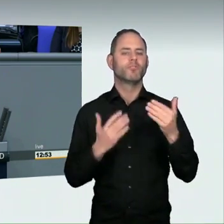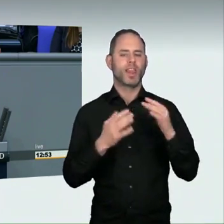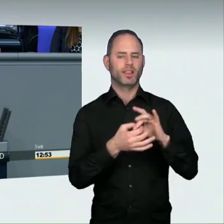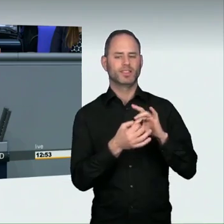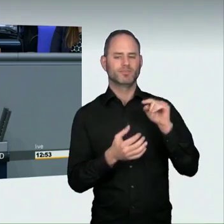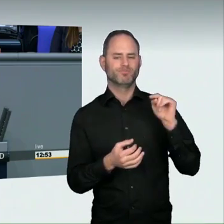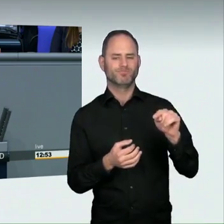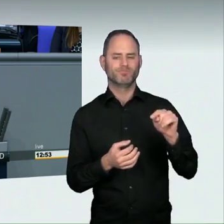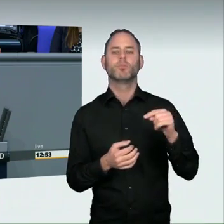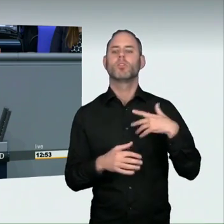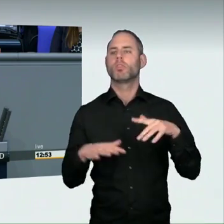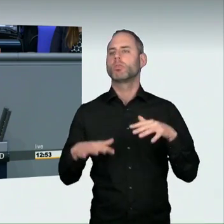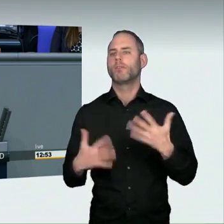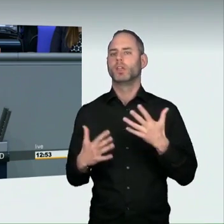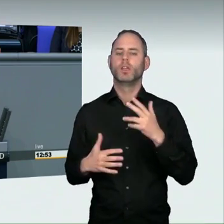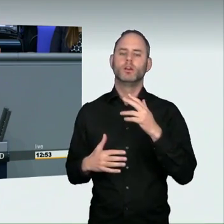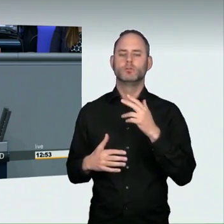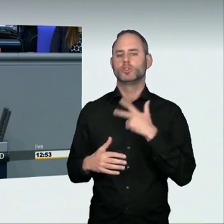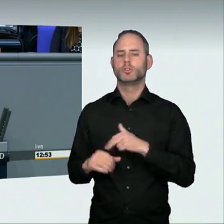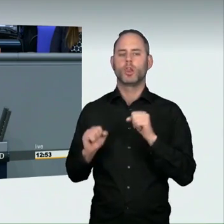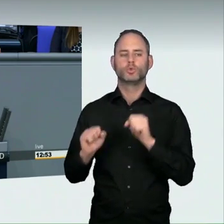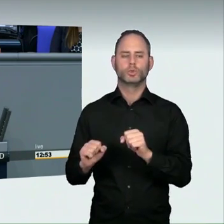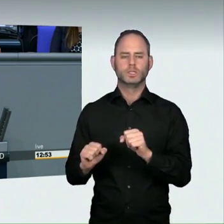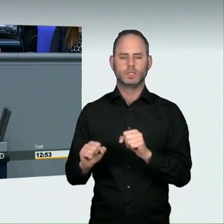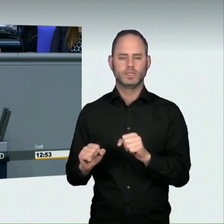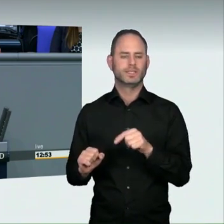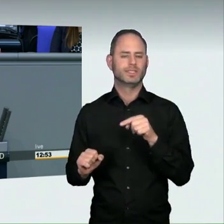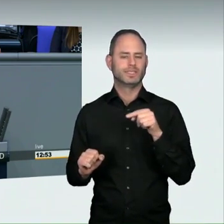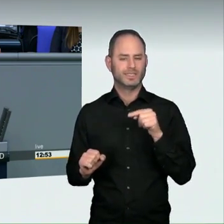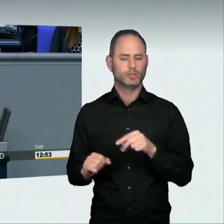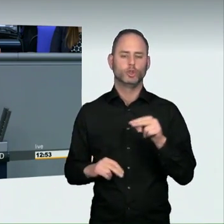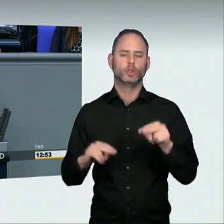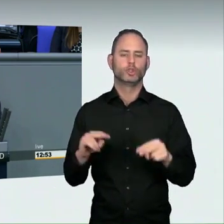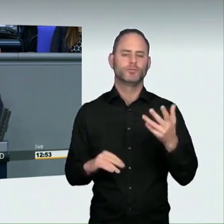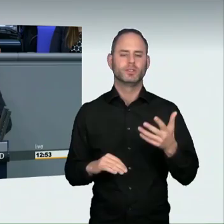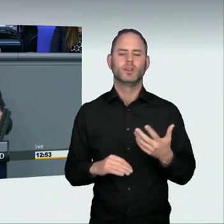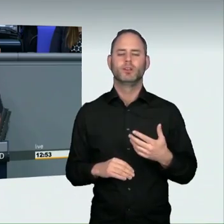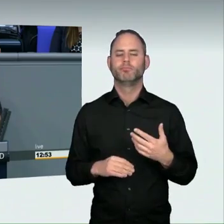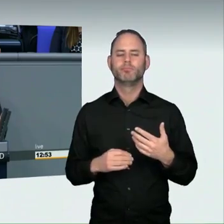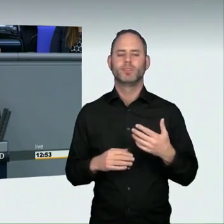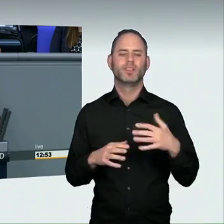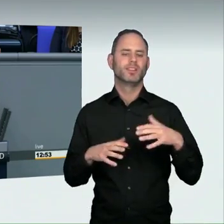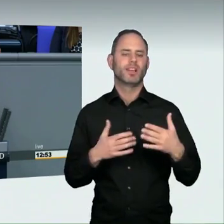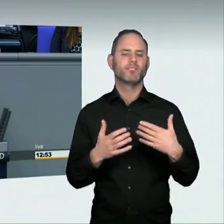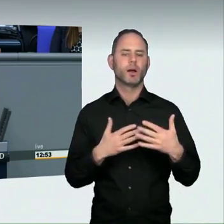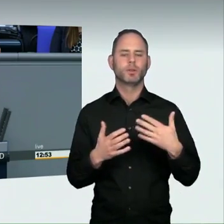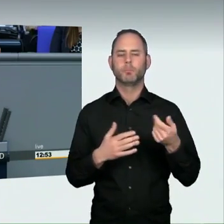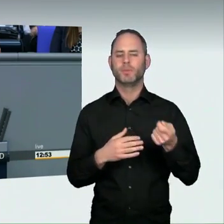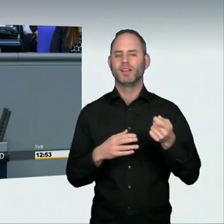angemietet haben. Es gibt zahlreiche karitative Einrichtungen oder gemeinnützige Vereine, die Wohnraum, etwa für betreutes Wohnen,